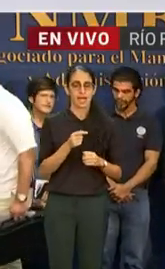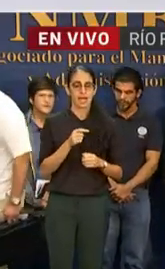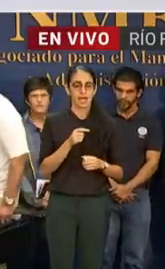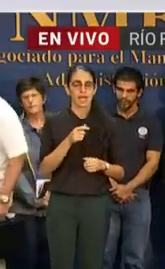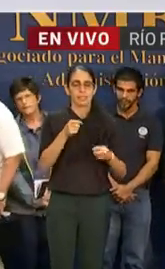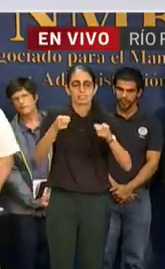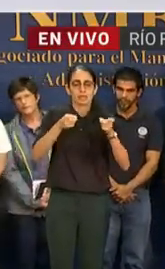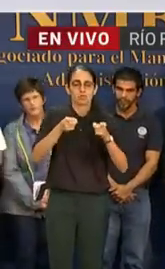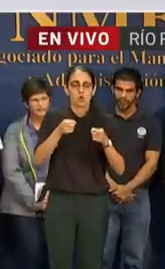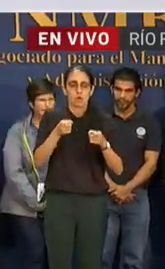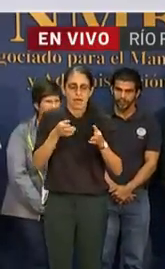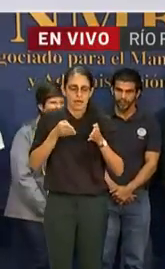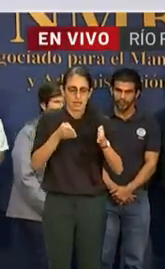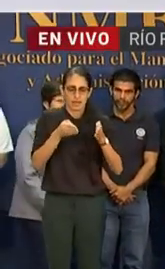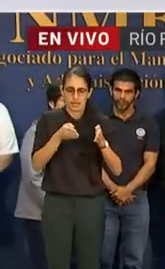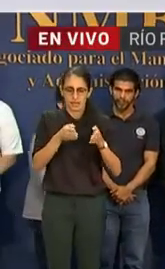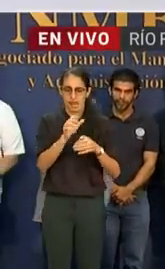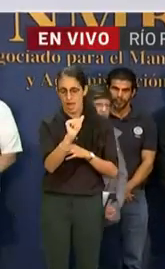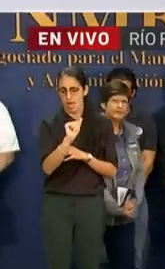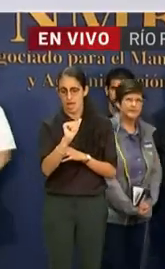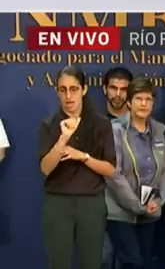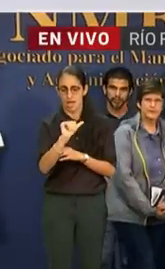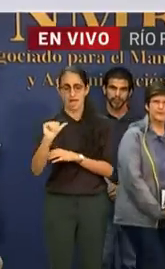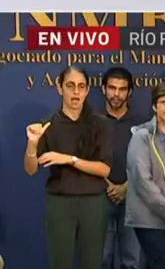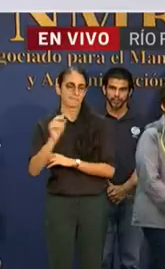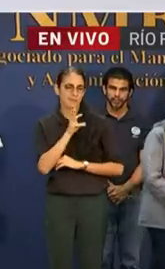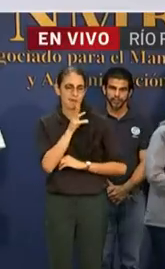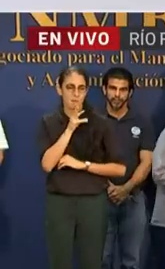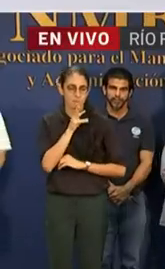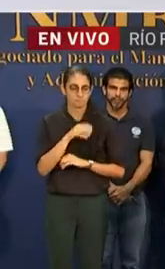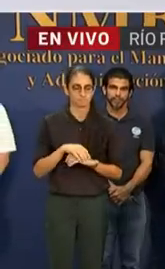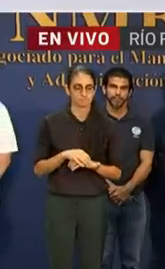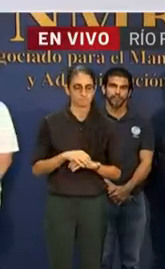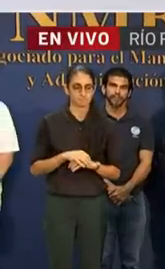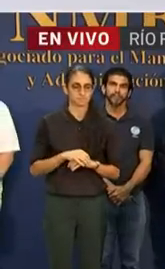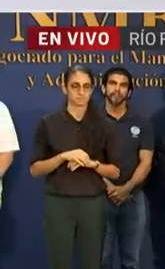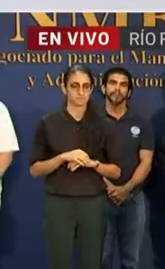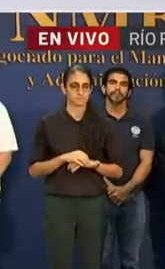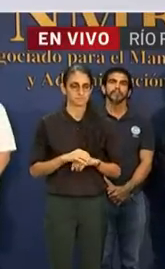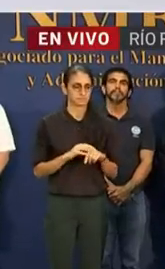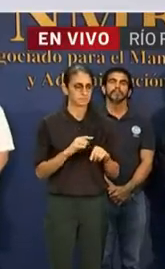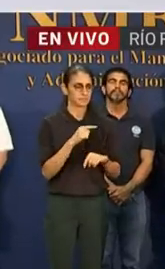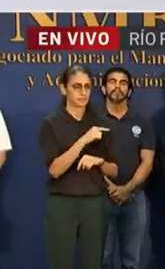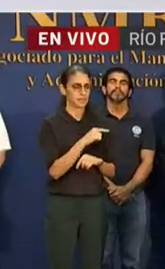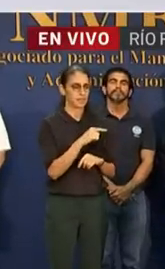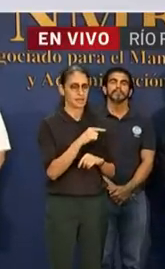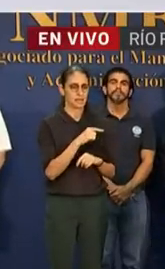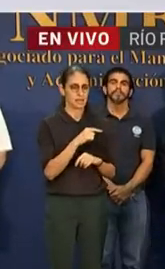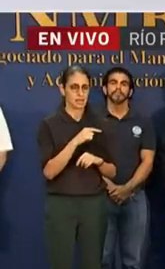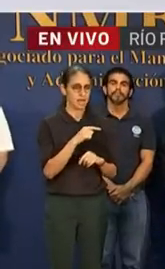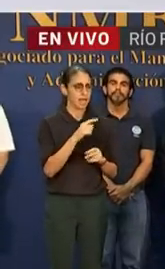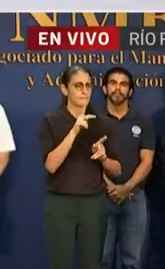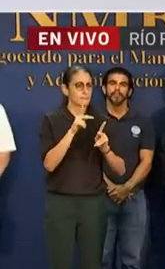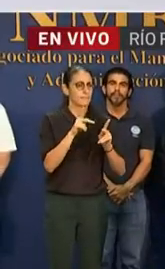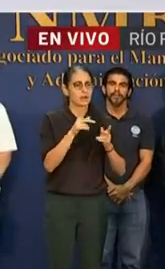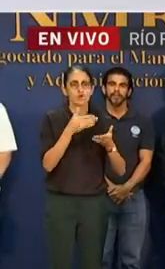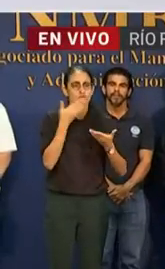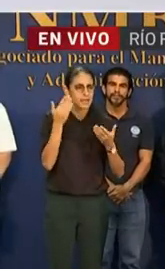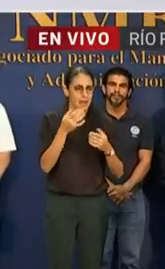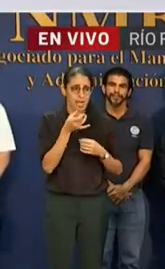LA COSTA SUR DE PUERTO RICO.